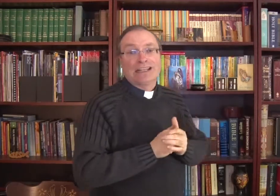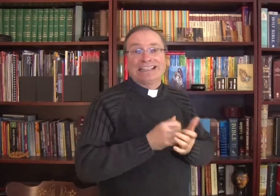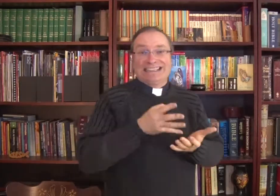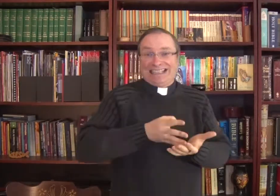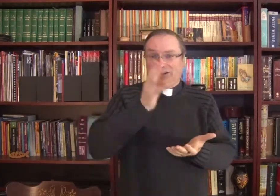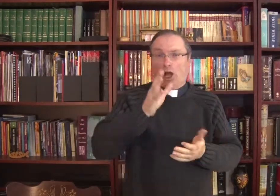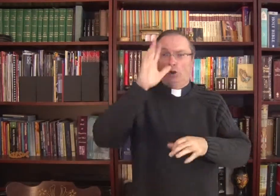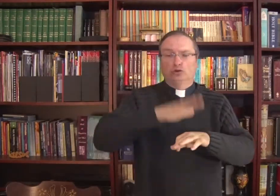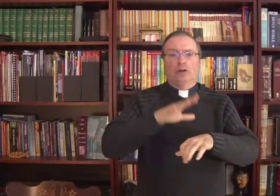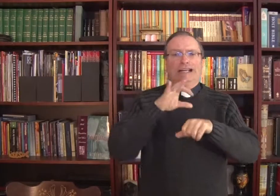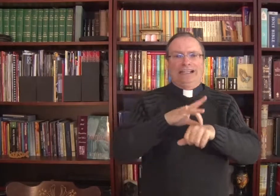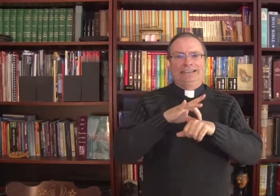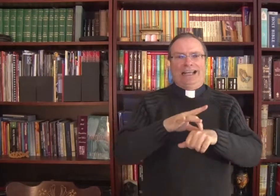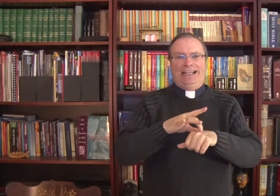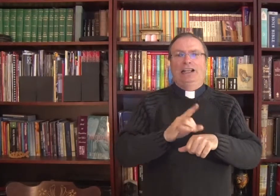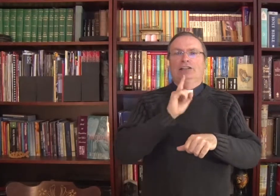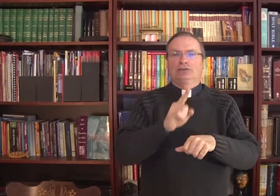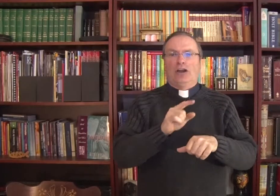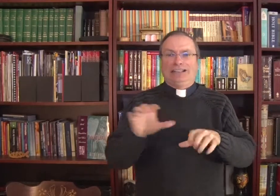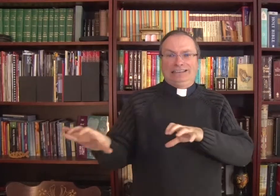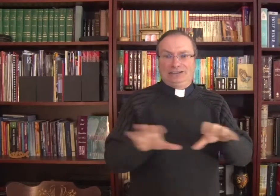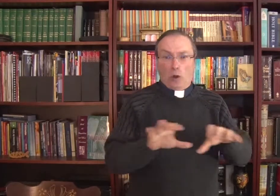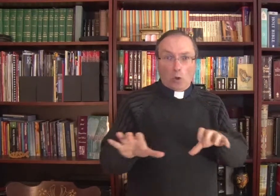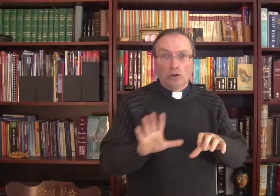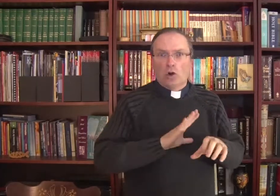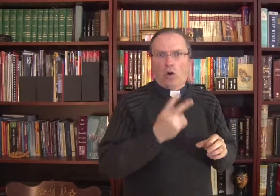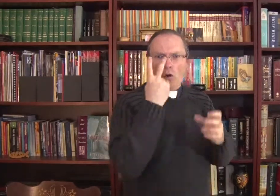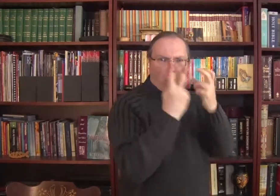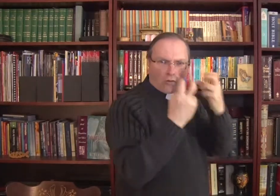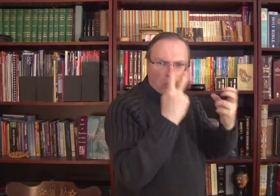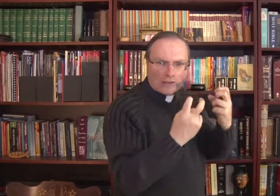Les trésors sur la terre sont les choses qu’on convoite,